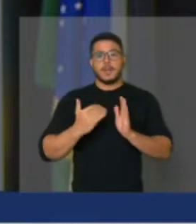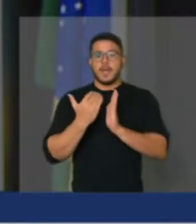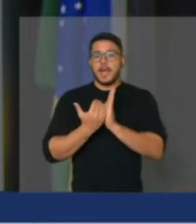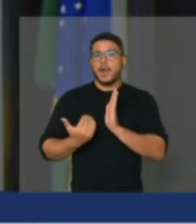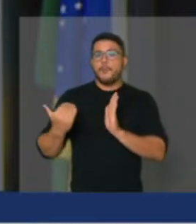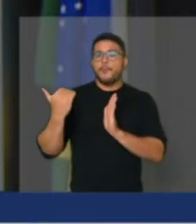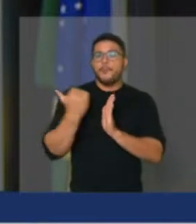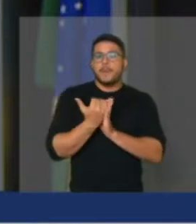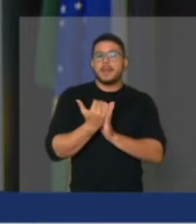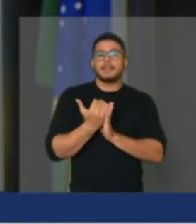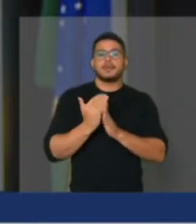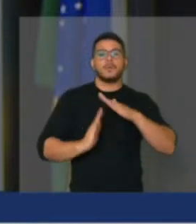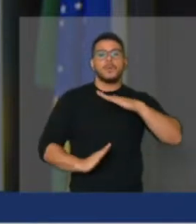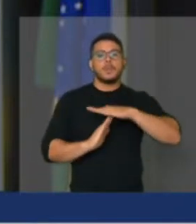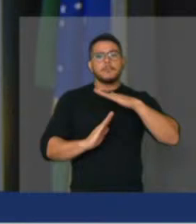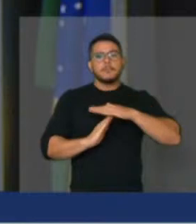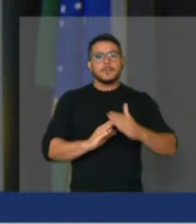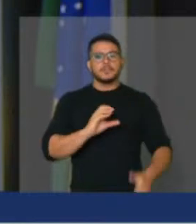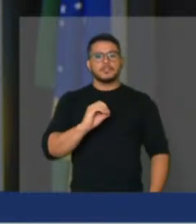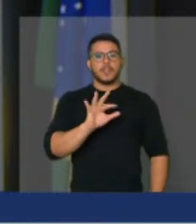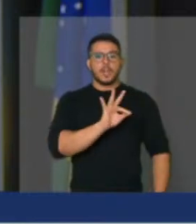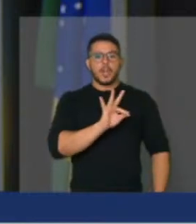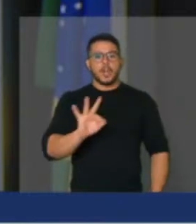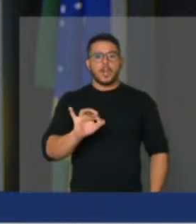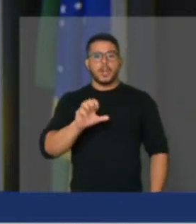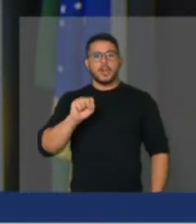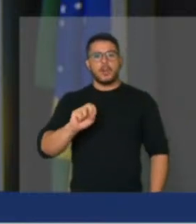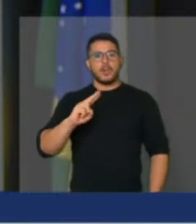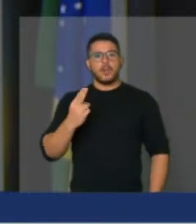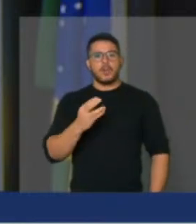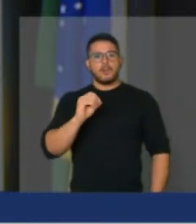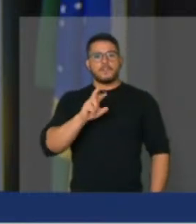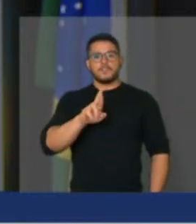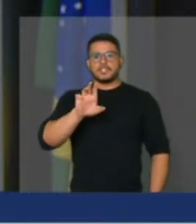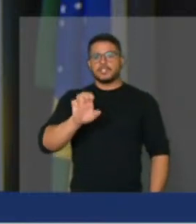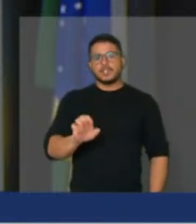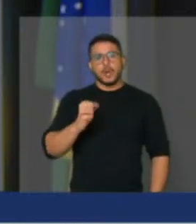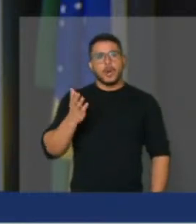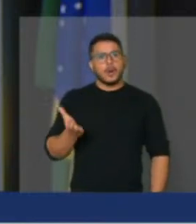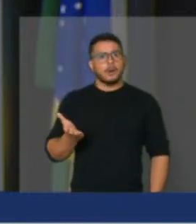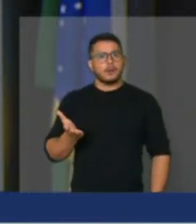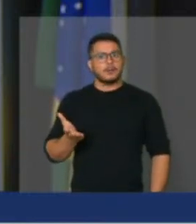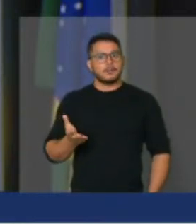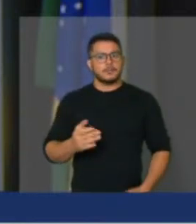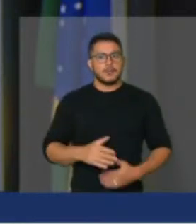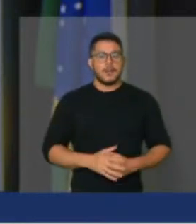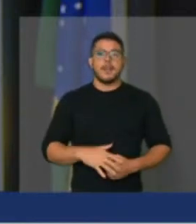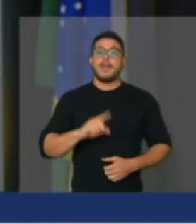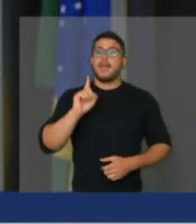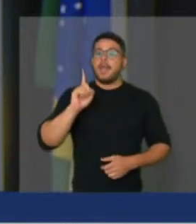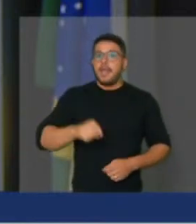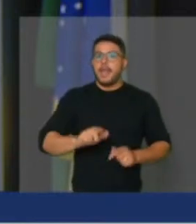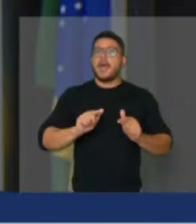SENDO DECLARADA NO ANUALMENTE DE 100 MIL DÓLARES PARA 1 MILHÃO DE DÓ LARES, ISSO É ATUAÇÃO EM CAUSA PRÓPRIA DIRETAMENTE SENHORAS E SENHORES. UMA DAS PRIMEIRAS